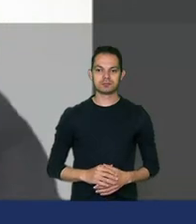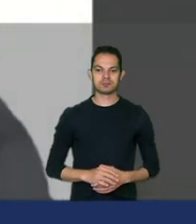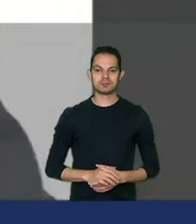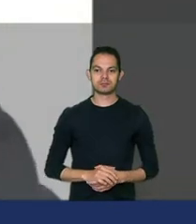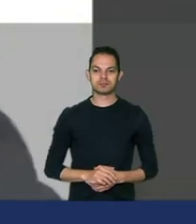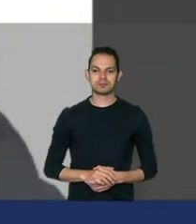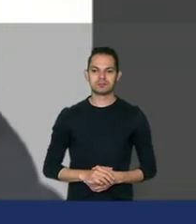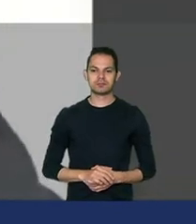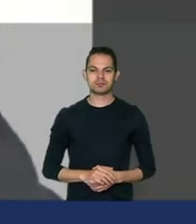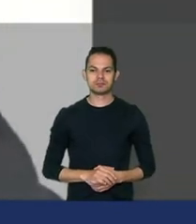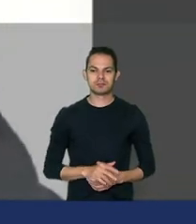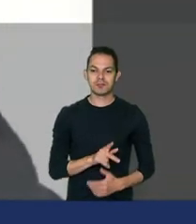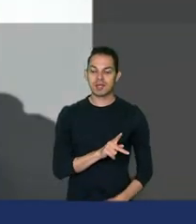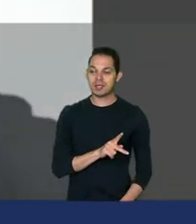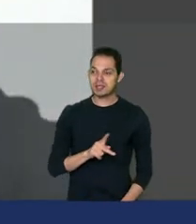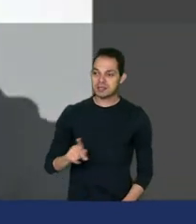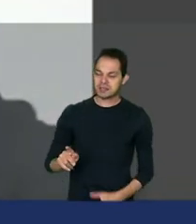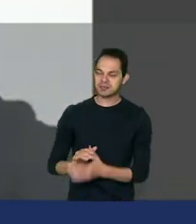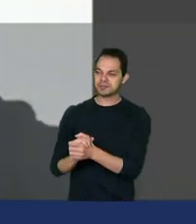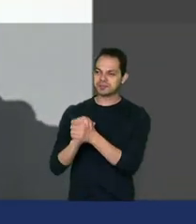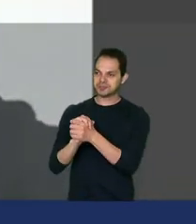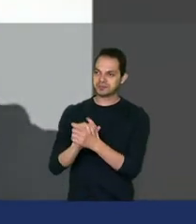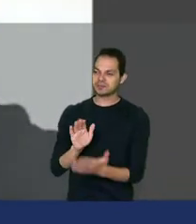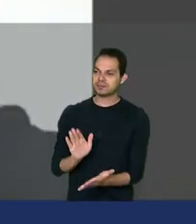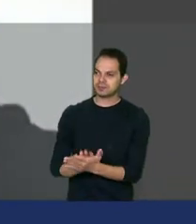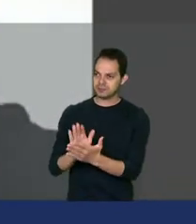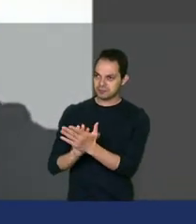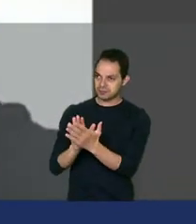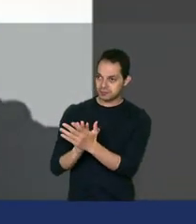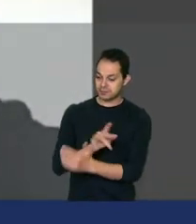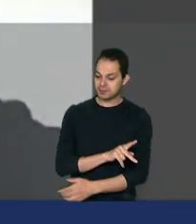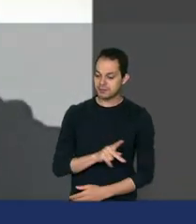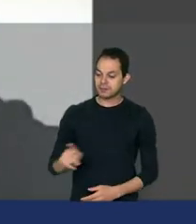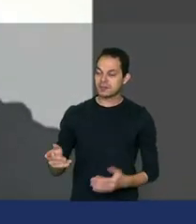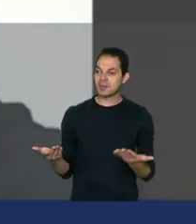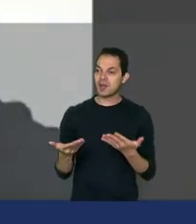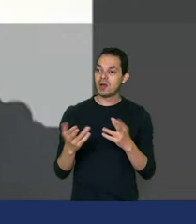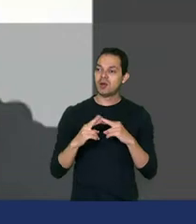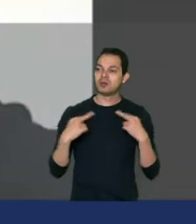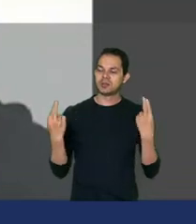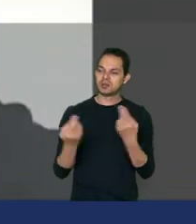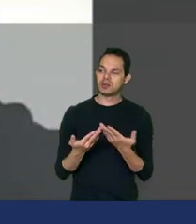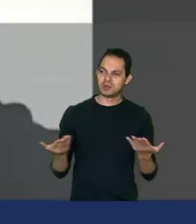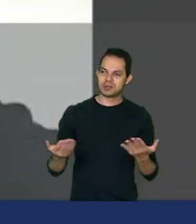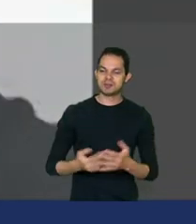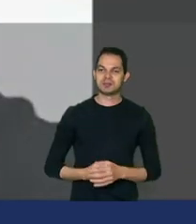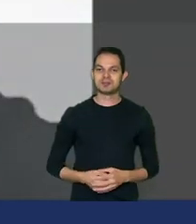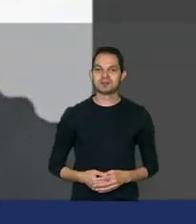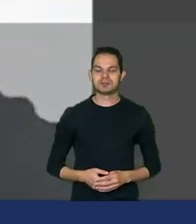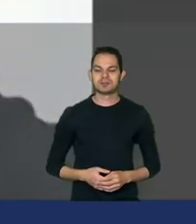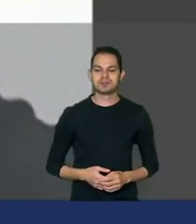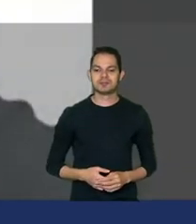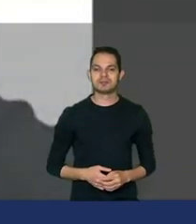MONTEIRO, COM O SENHOR. -- [DEPUTADO]: PRESIDENTE CÉ LIO, QUERIA TE CUMPRIMENTAR E PARABENIZAR PELA PRESIDÊNCIA DA SESSÃO